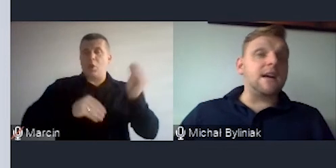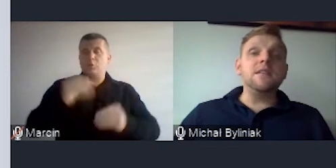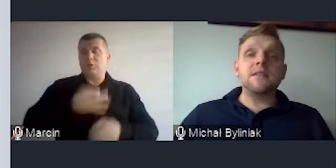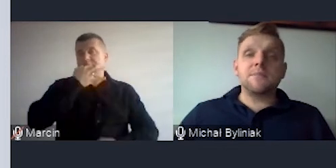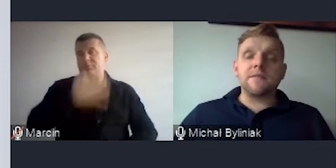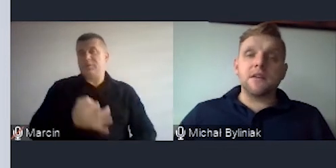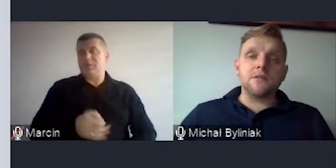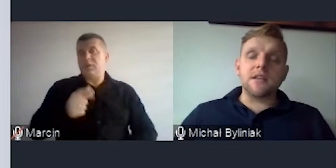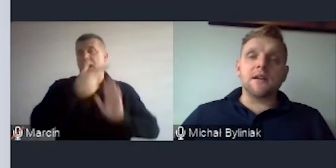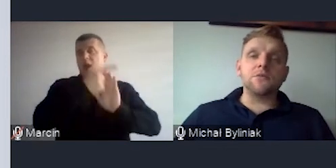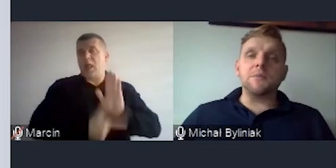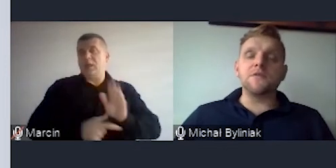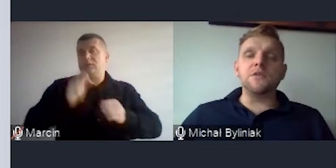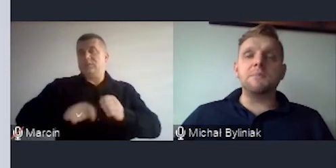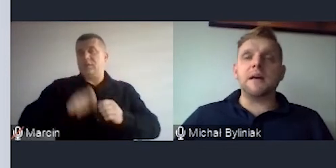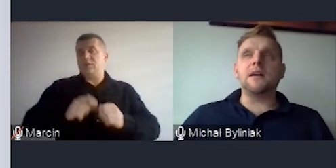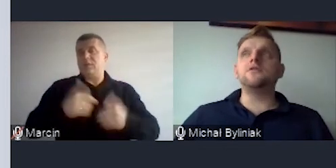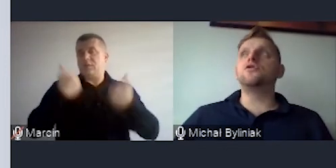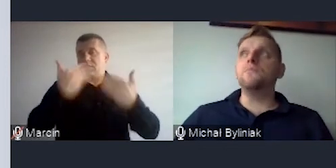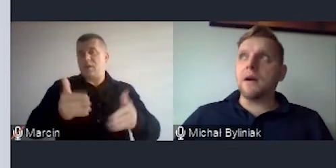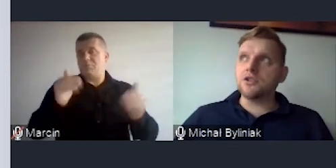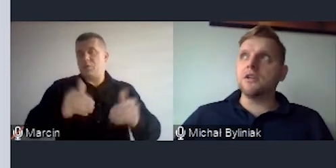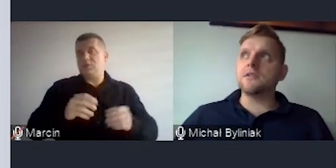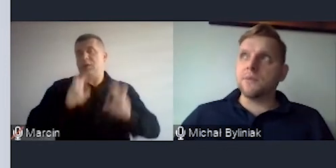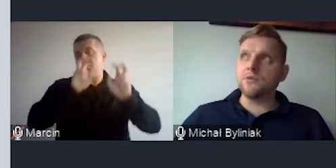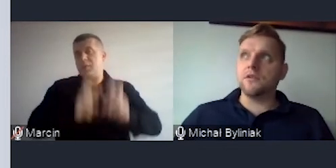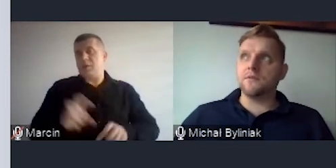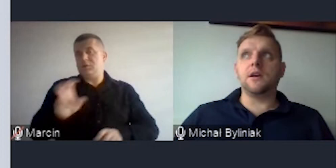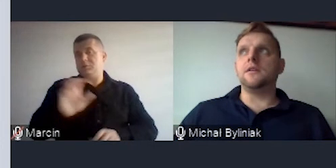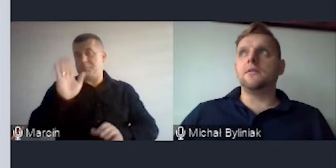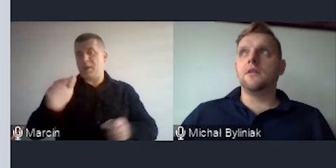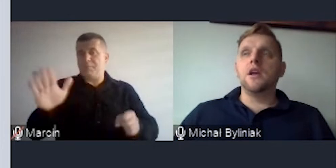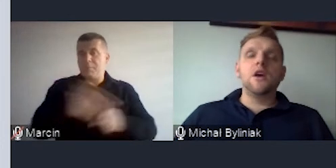To taka lista sprawdzająca, która pozwoli zbadać czy macie spełnione wymagania.